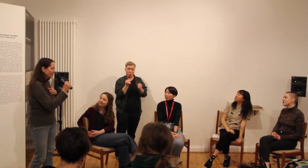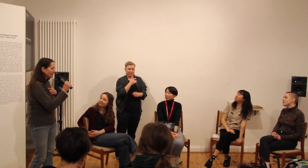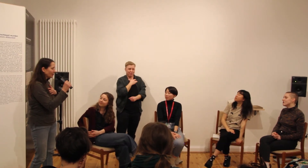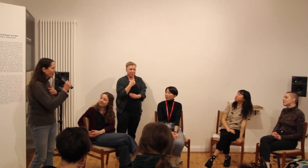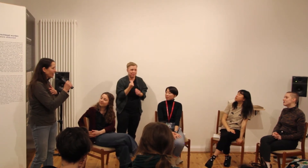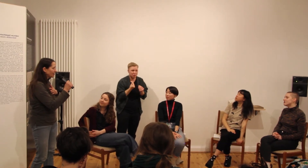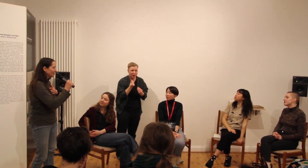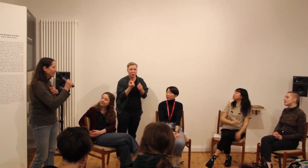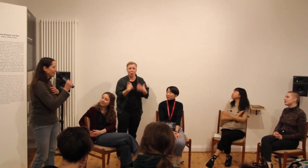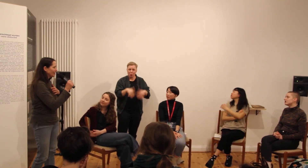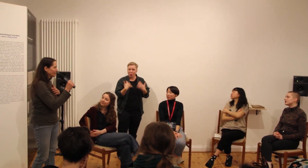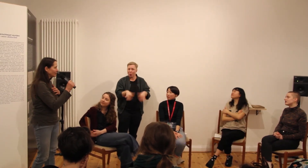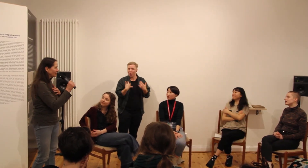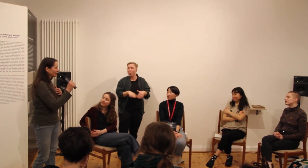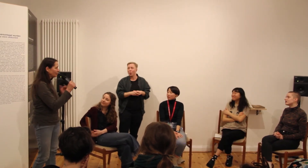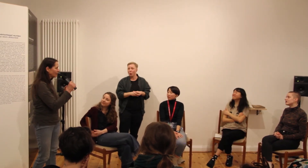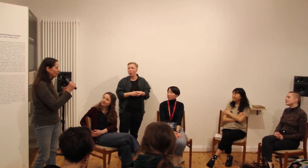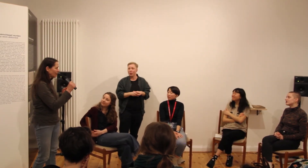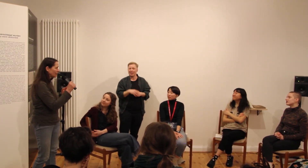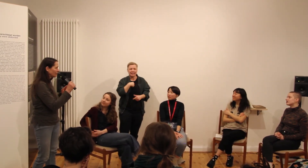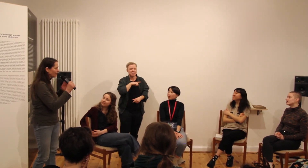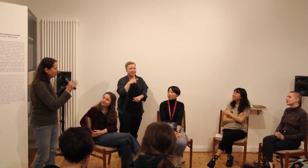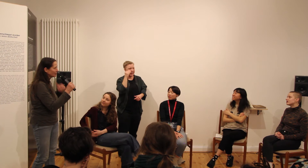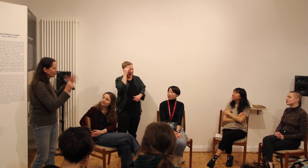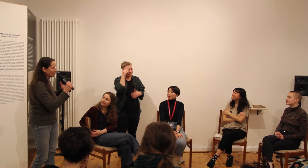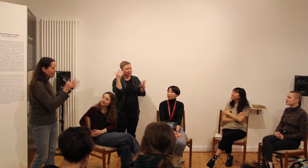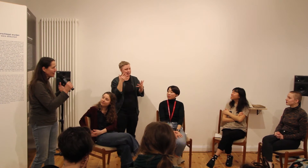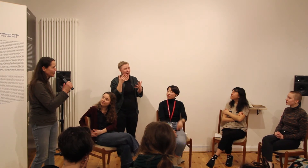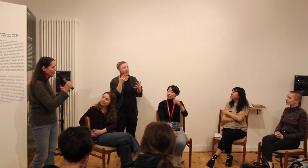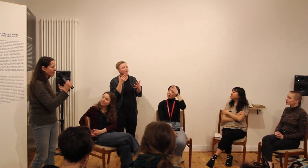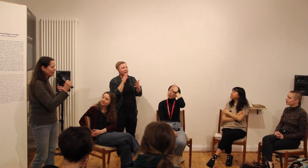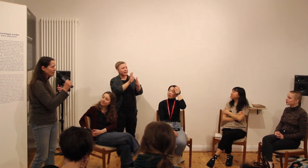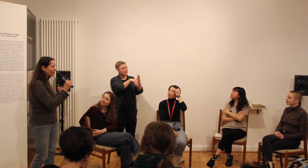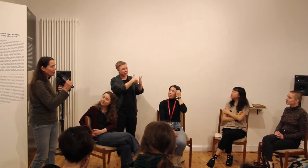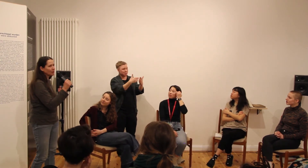Ich habe gelernt das Gebärdensprache viel emotionaler ist und viel mehr rüberbringt als Menschen,